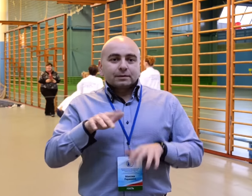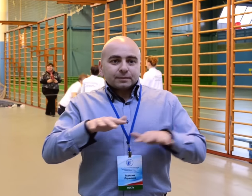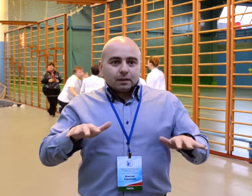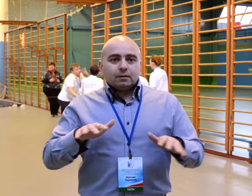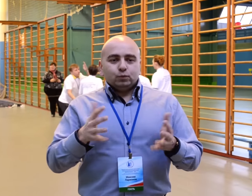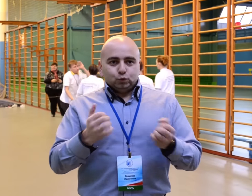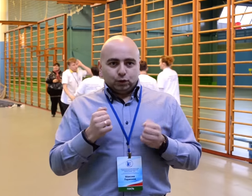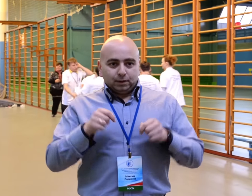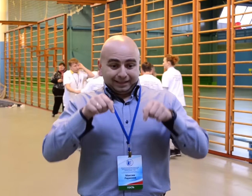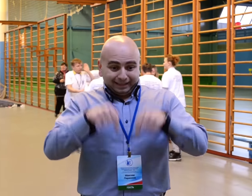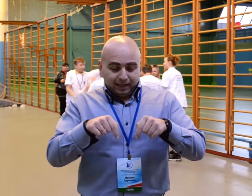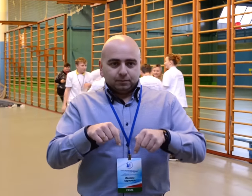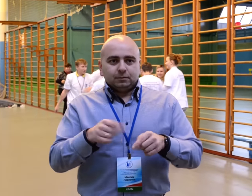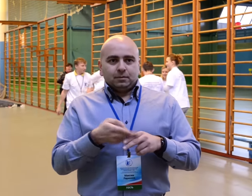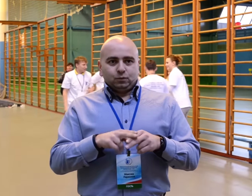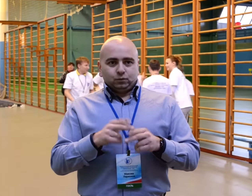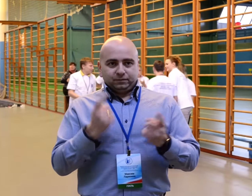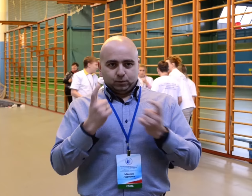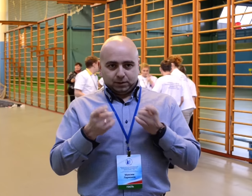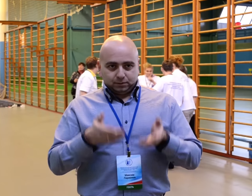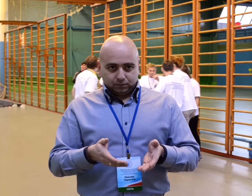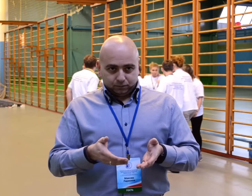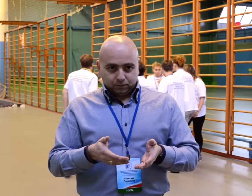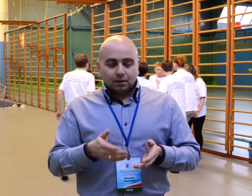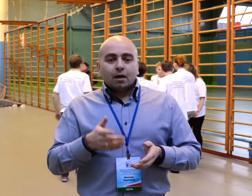получать интересующую их информацию,